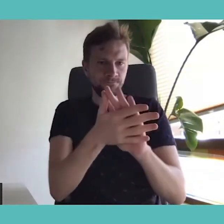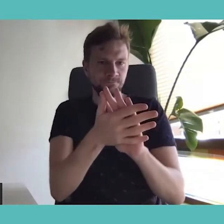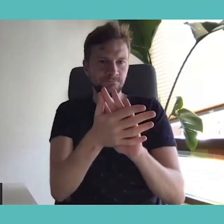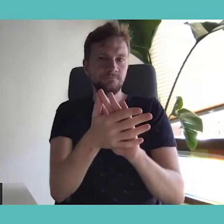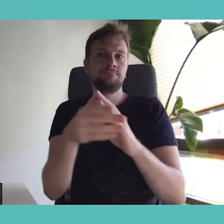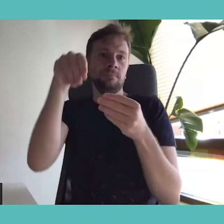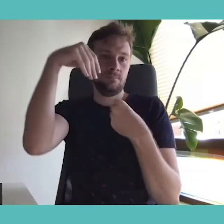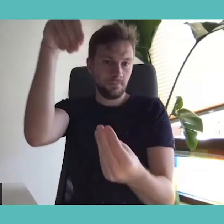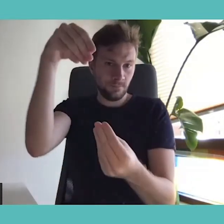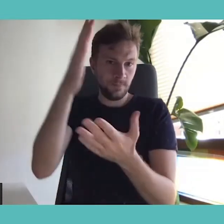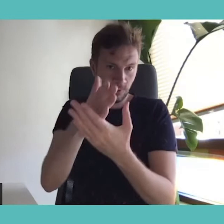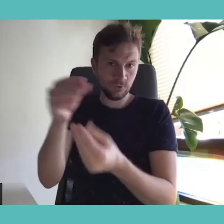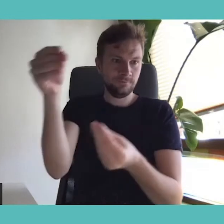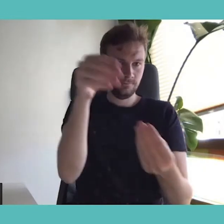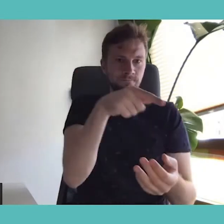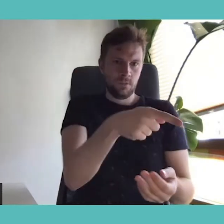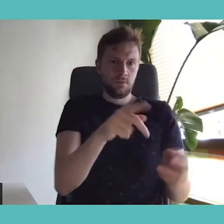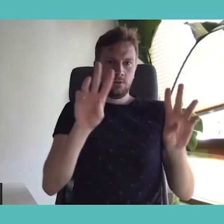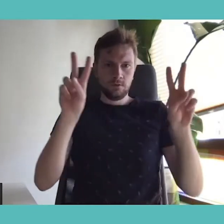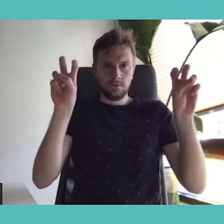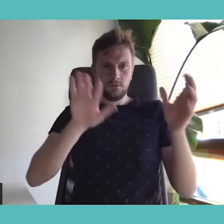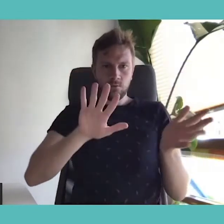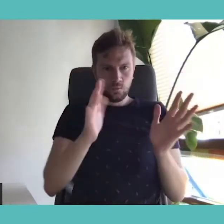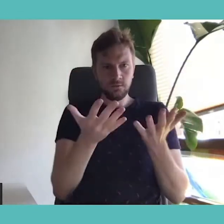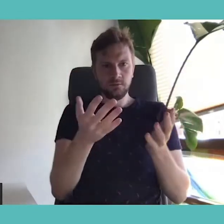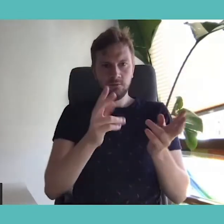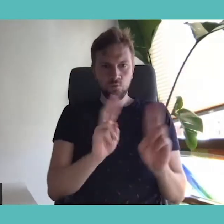Otrzymują zaświadczenie i można przyjąć, że mogą "tłumaczyć".